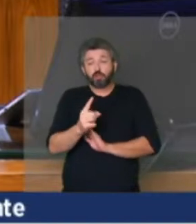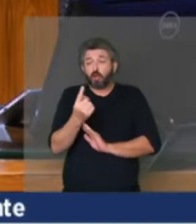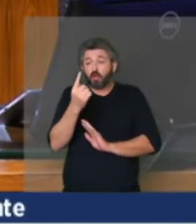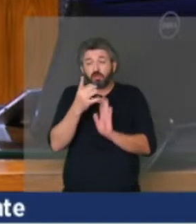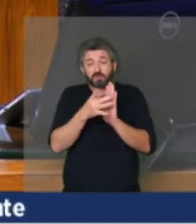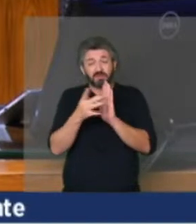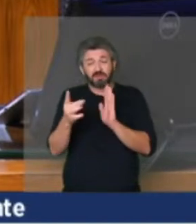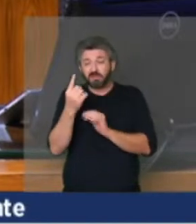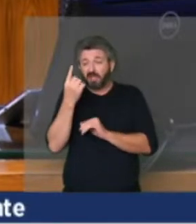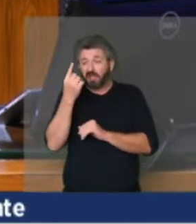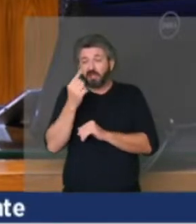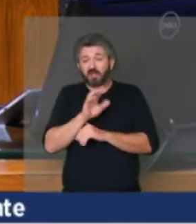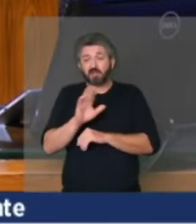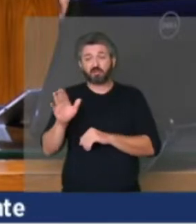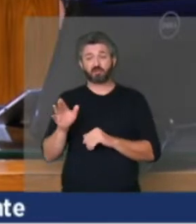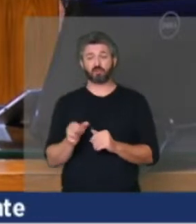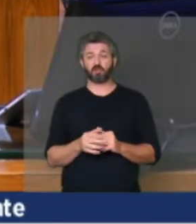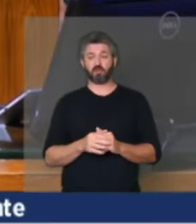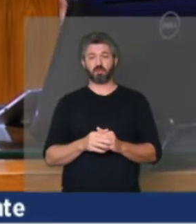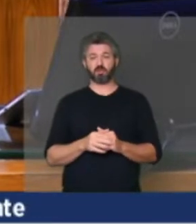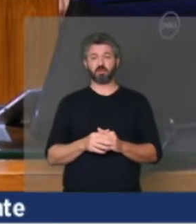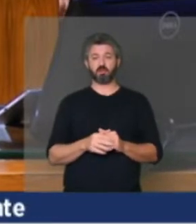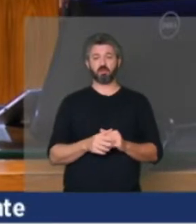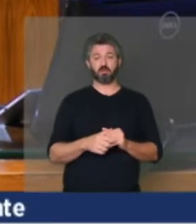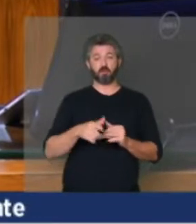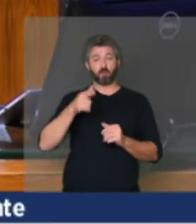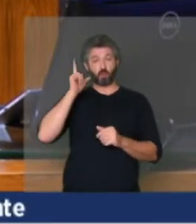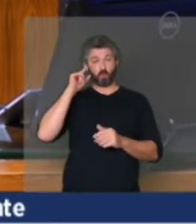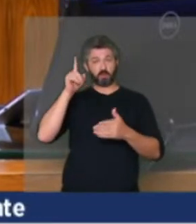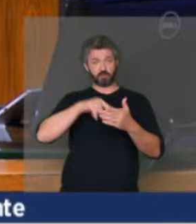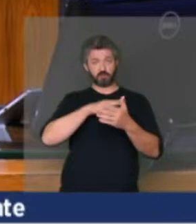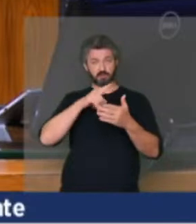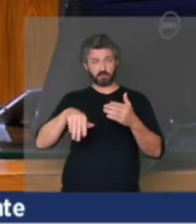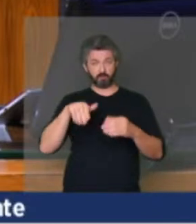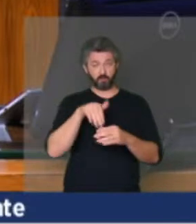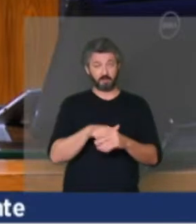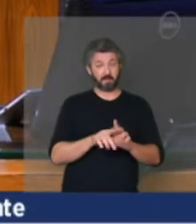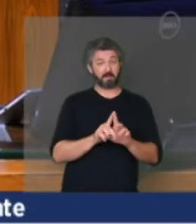ONTEM. MAS... TENHO UM PEDIDO DE TEMPO DE LÍDER DA MINORIA... UM PEDIDO DE TEMPO